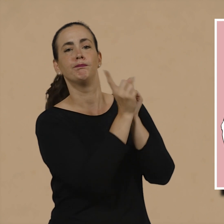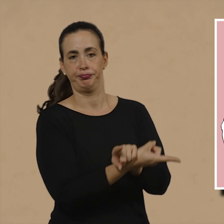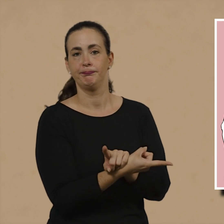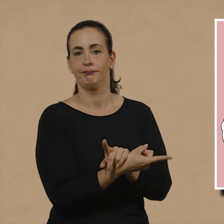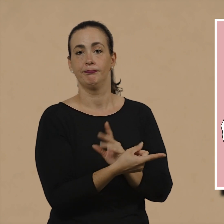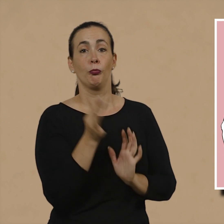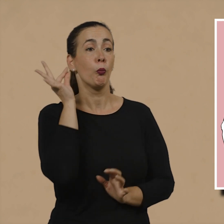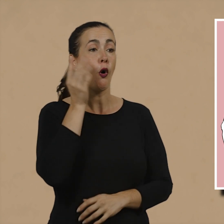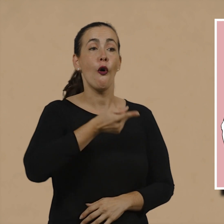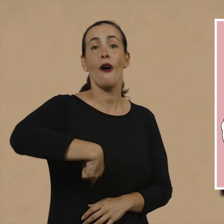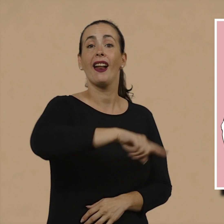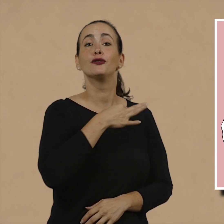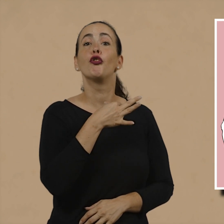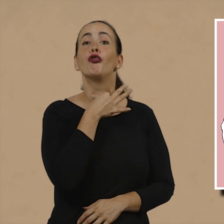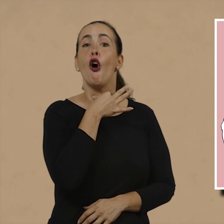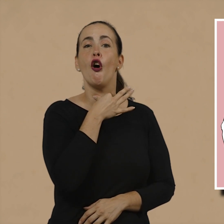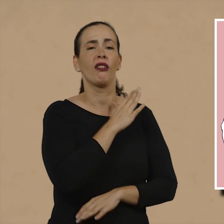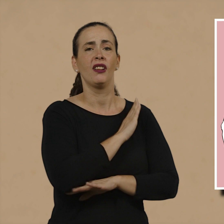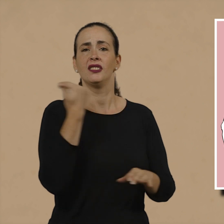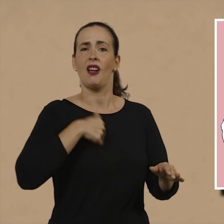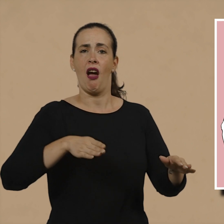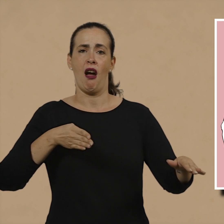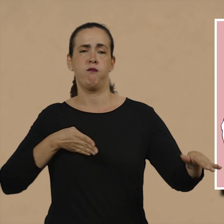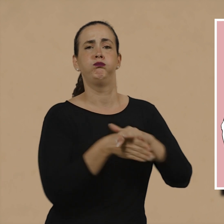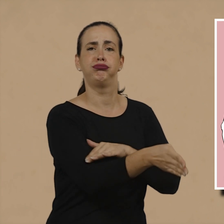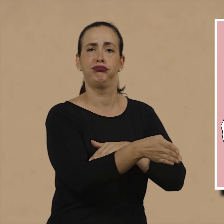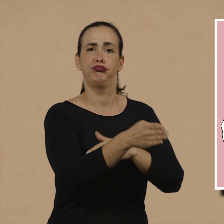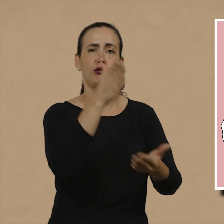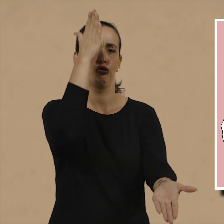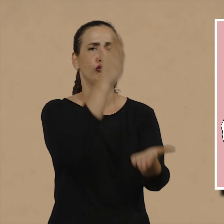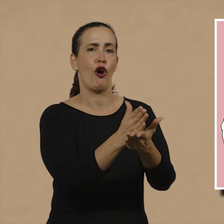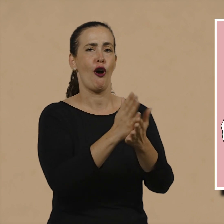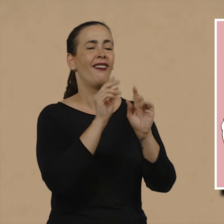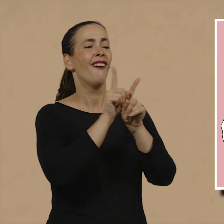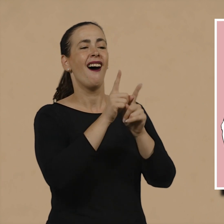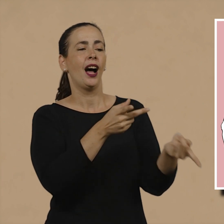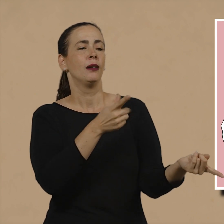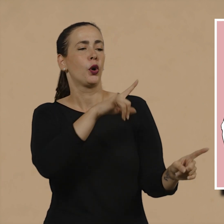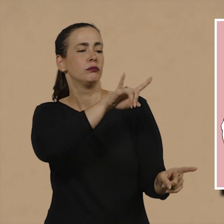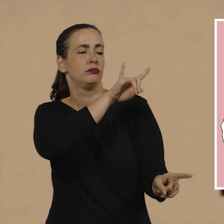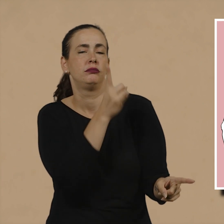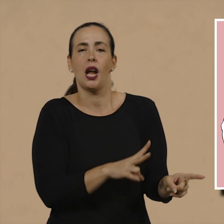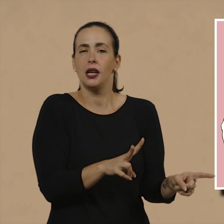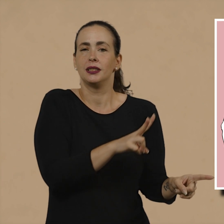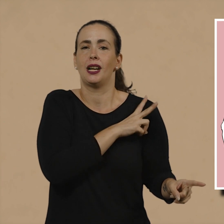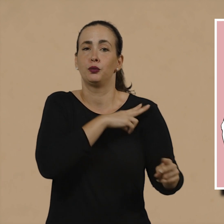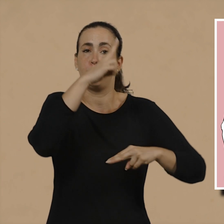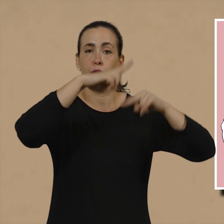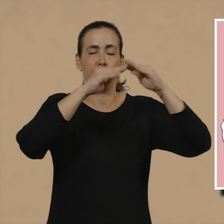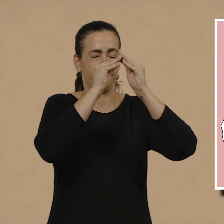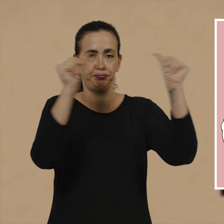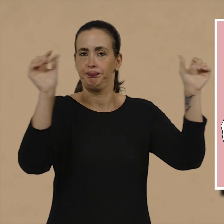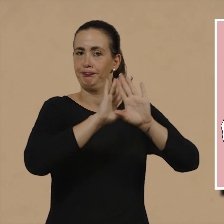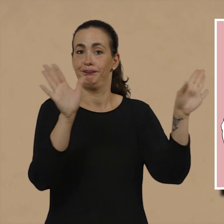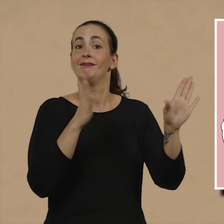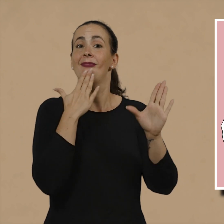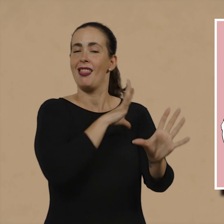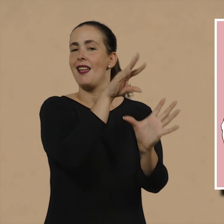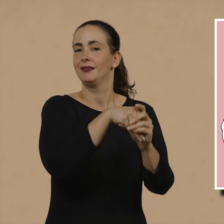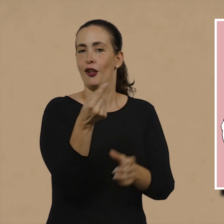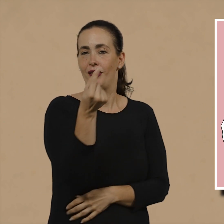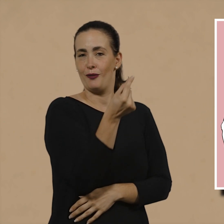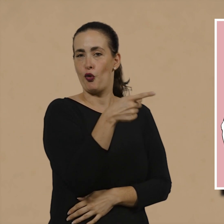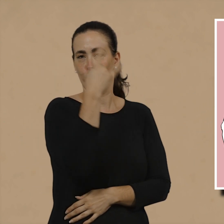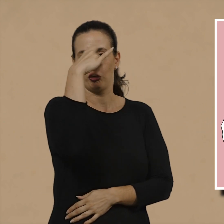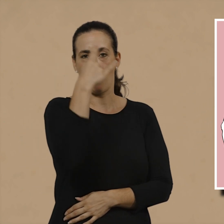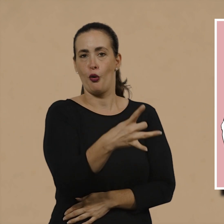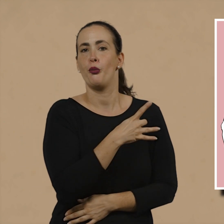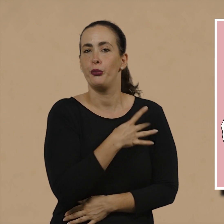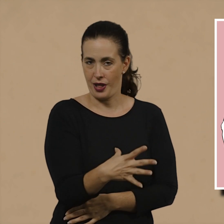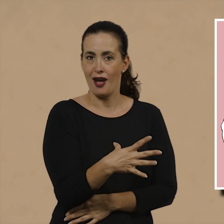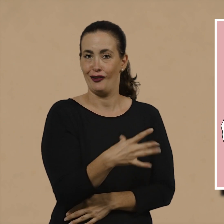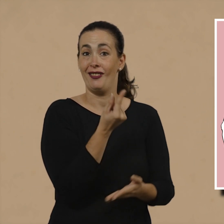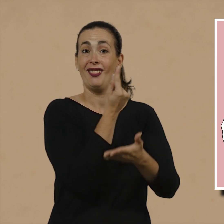irromp en la construcció de la sensualitat, en El Toro Blanco,